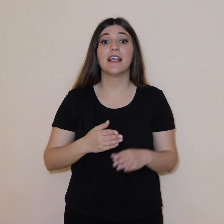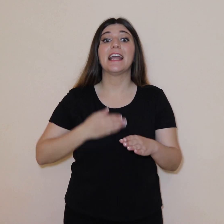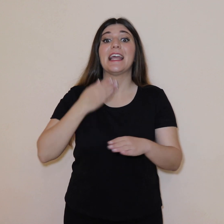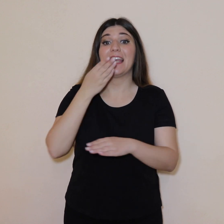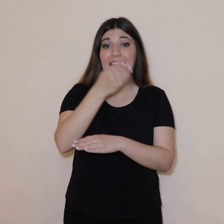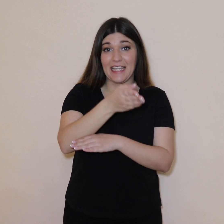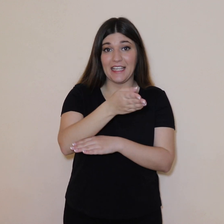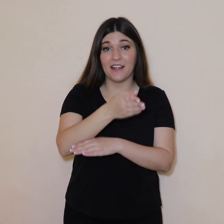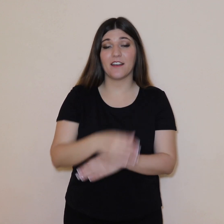y